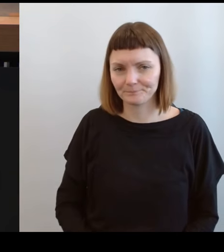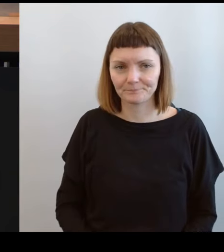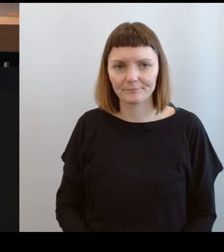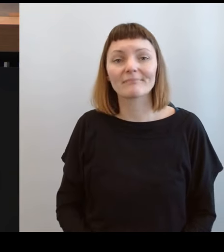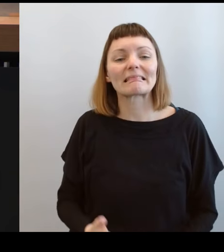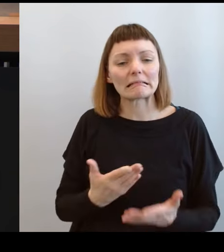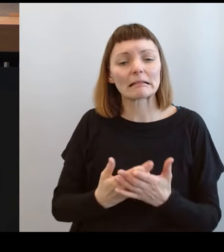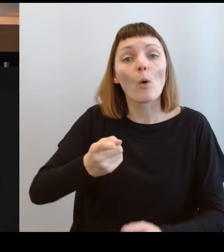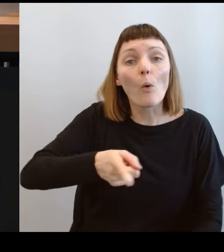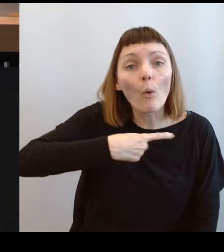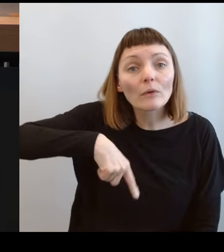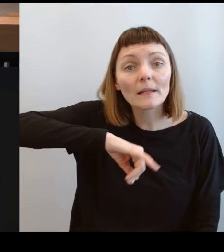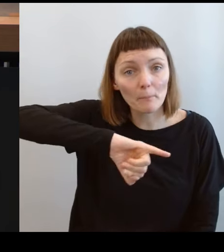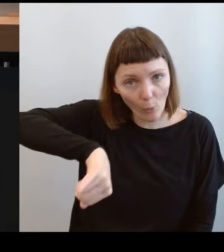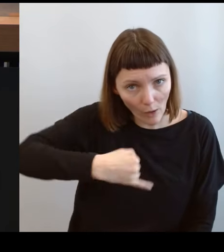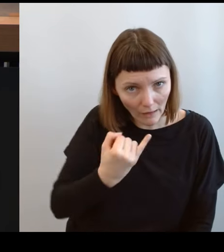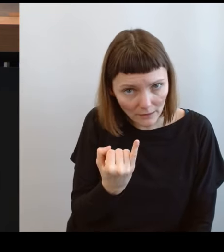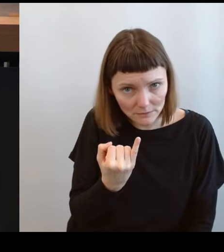wichtig dieses Projekt ist.